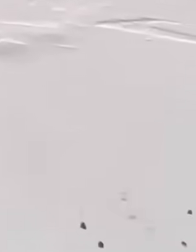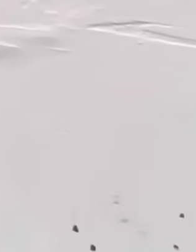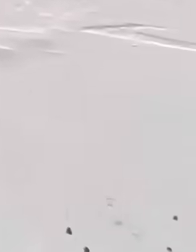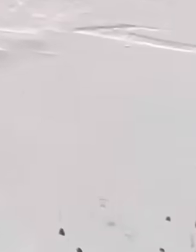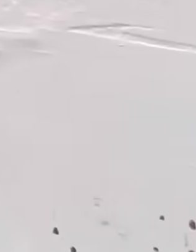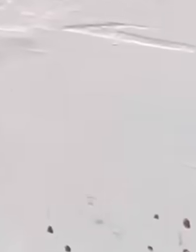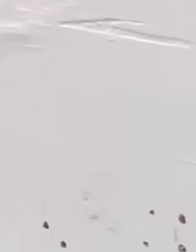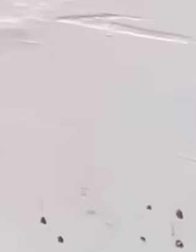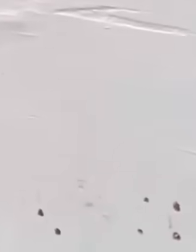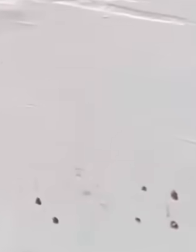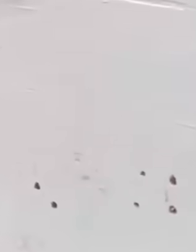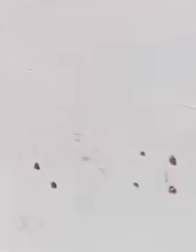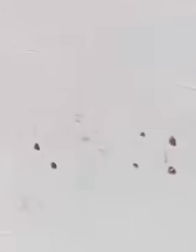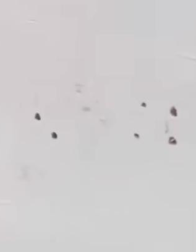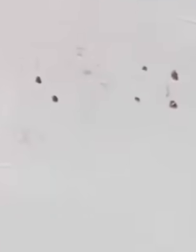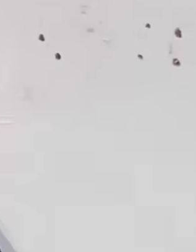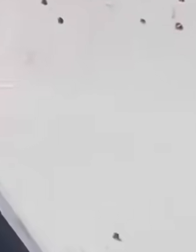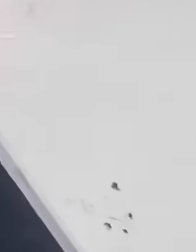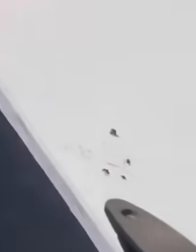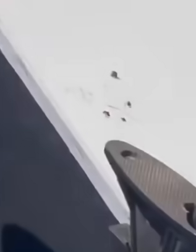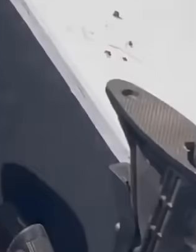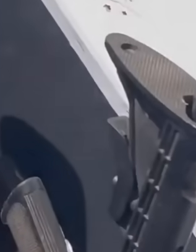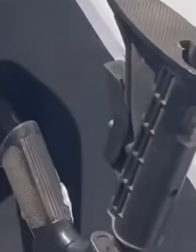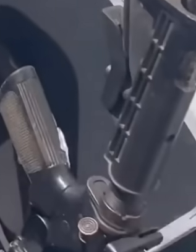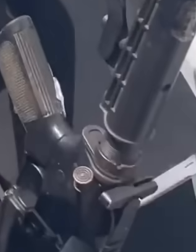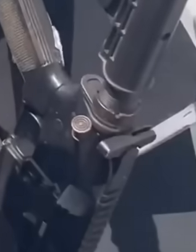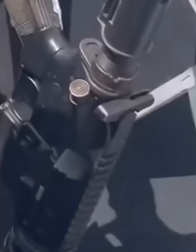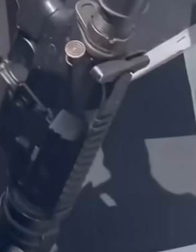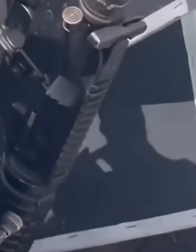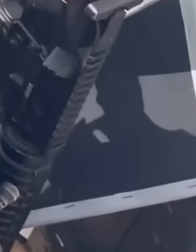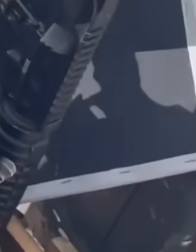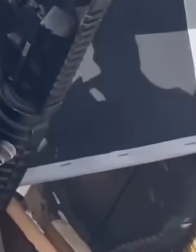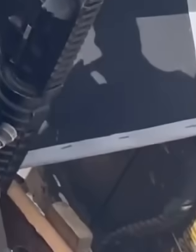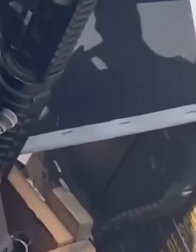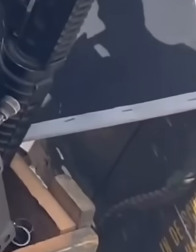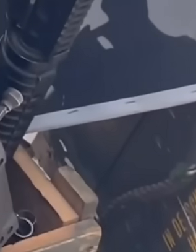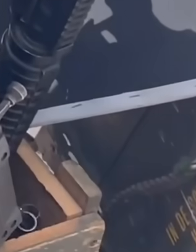señaló la presidenta de México. La mandataria llamó a la ciudadanía a abrazar la paz con